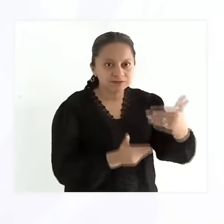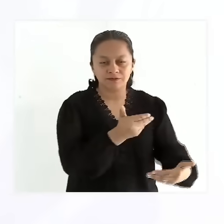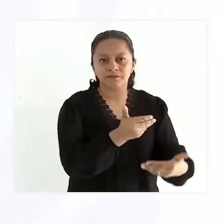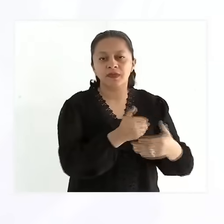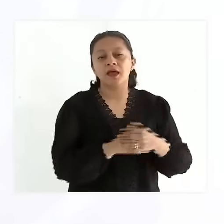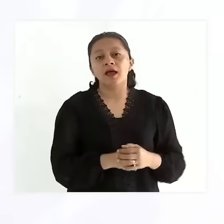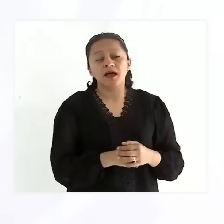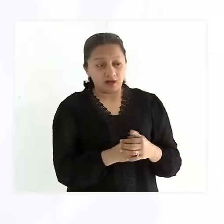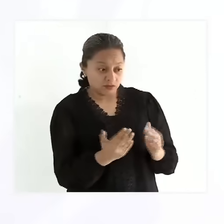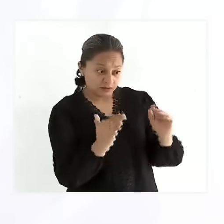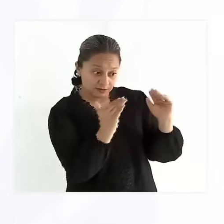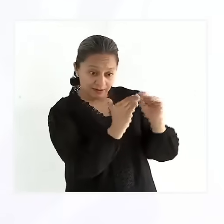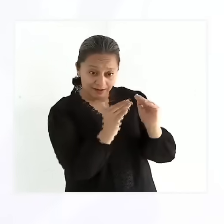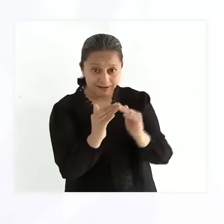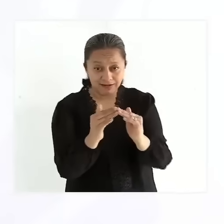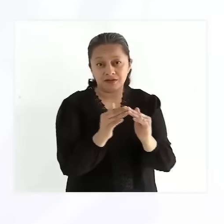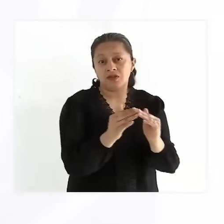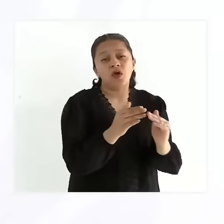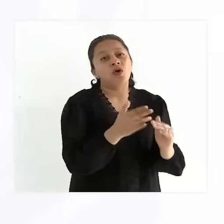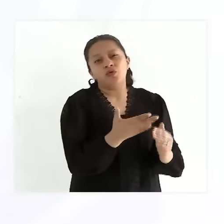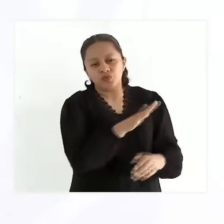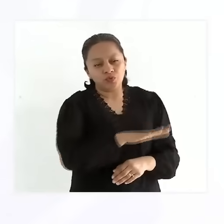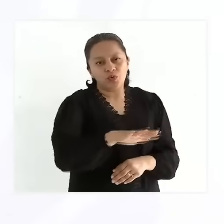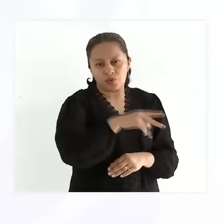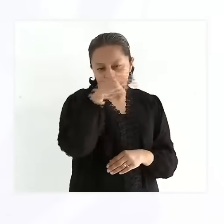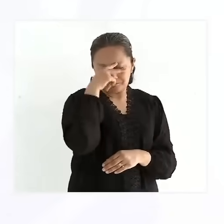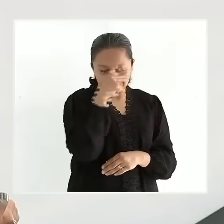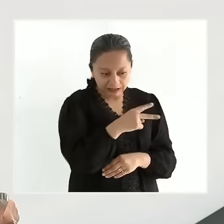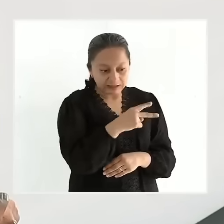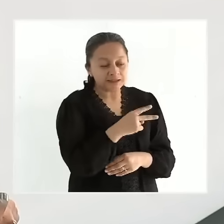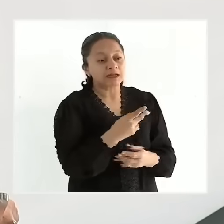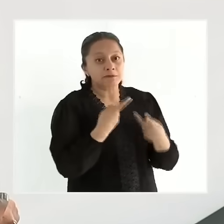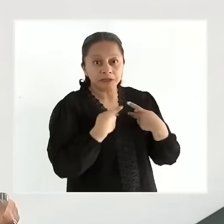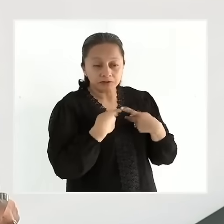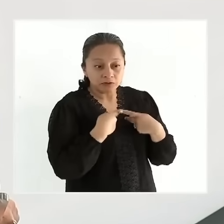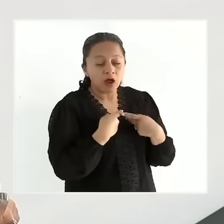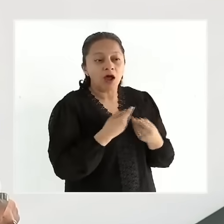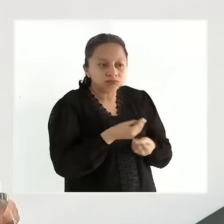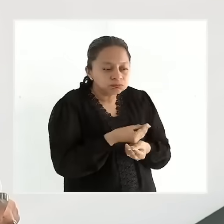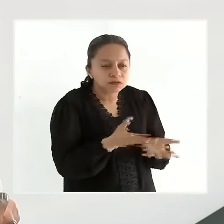hogares de las y los mexicanos para satisfacer sus necesidades básicas de iluminación, para preparar